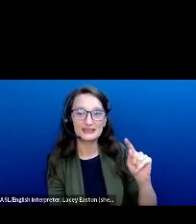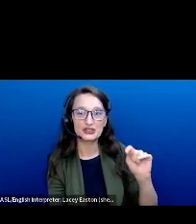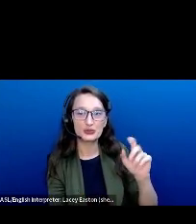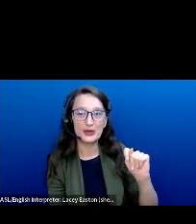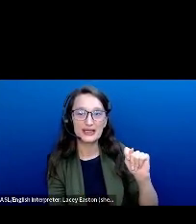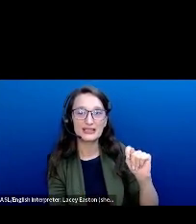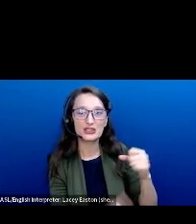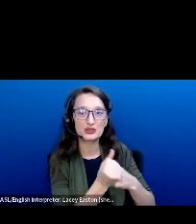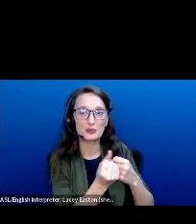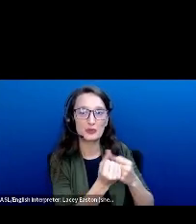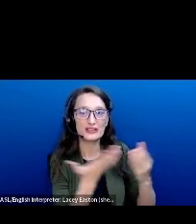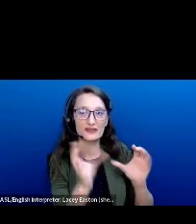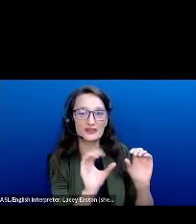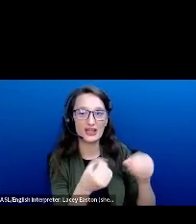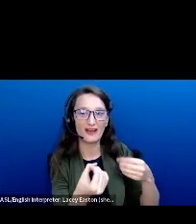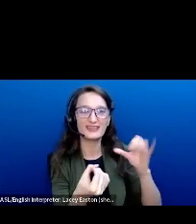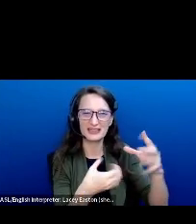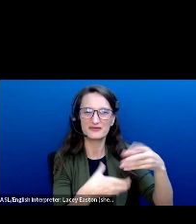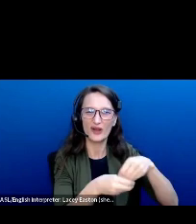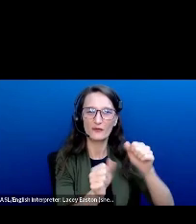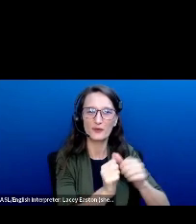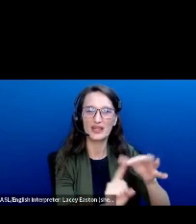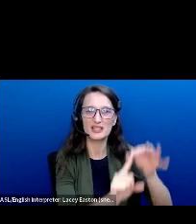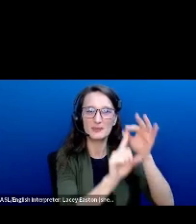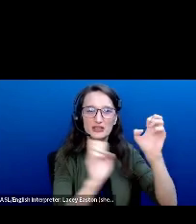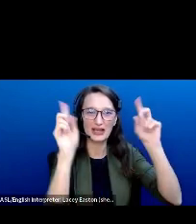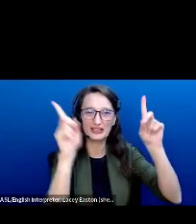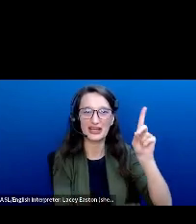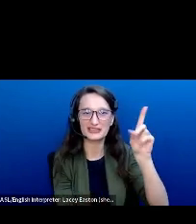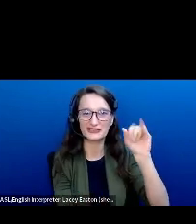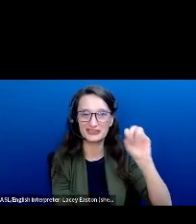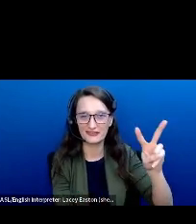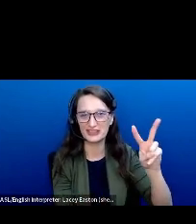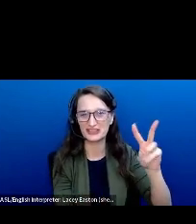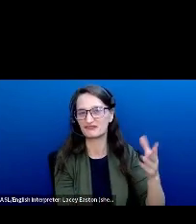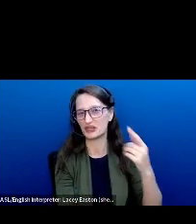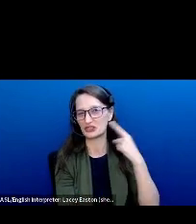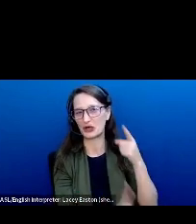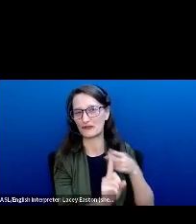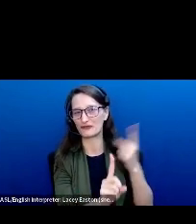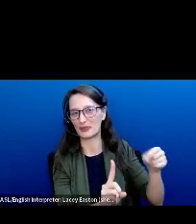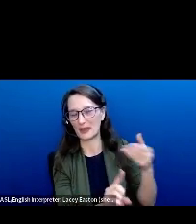la división de educación especial y los escuchamos anteriormente en el seminario web. Hay